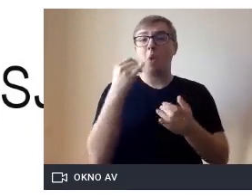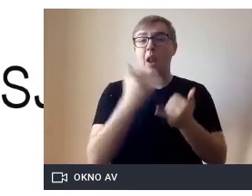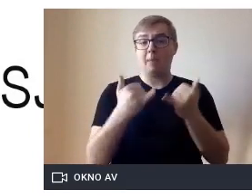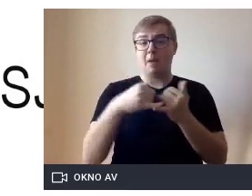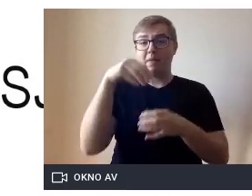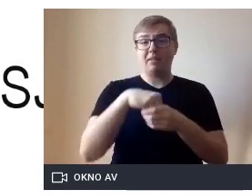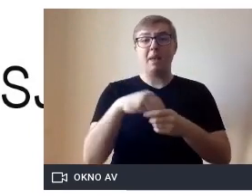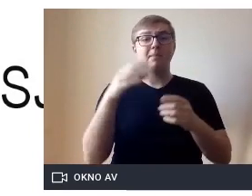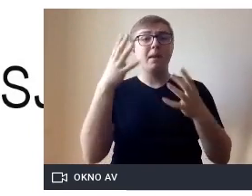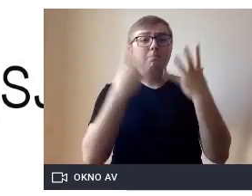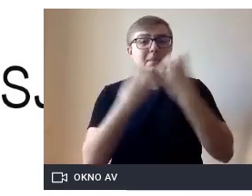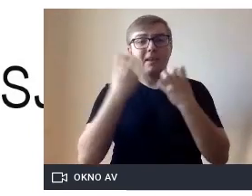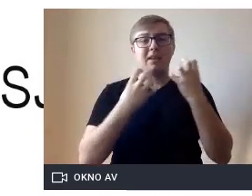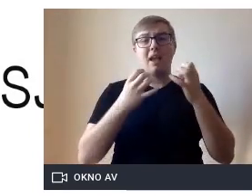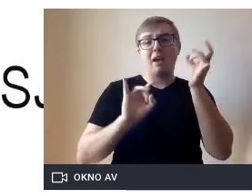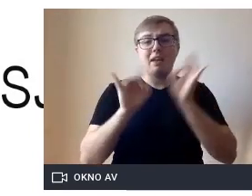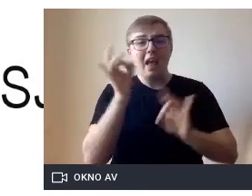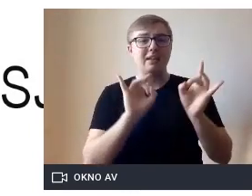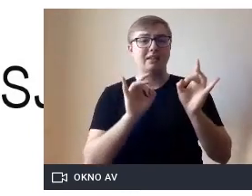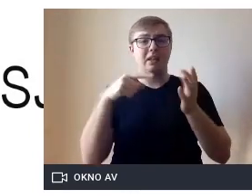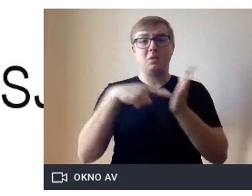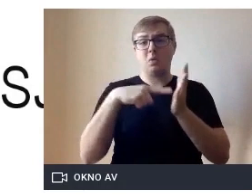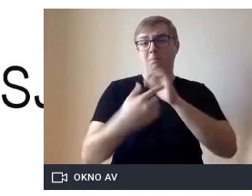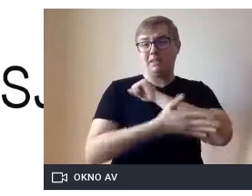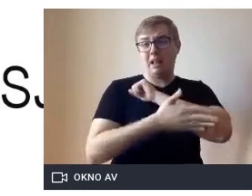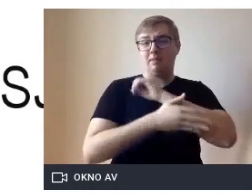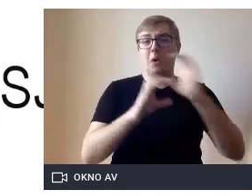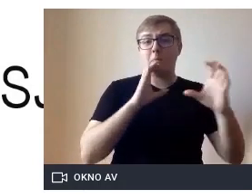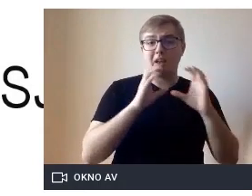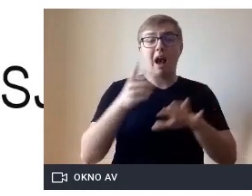Osobom Głuchym do komunikacji potrzeba mimiki, gestów itp., i to właśnie jest podstawa.